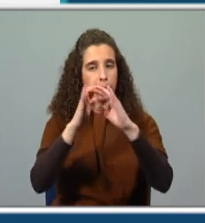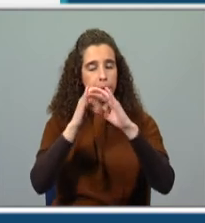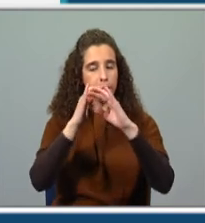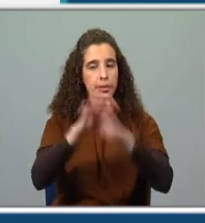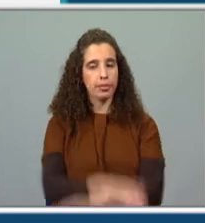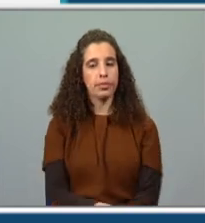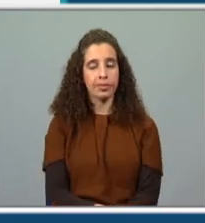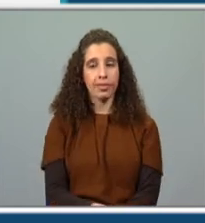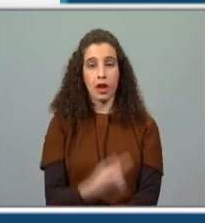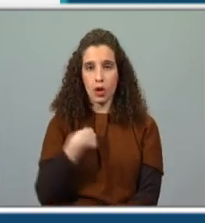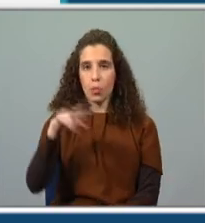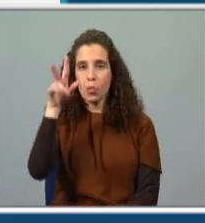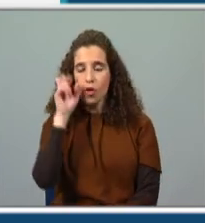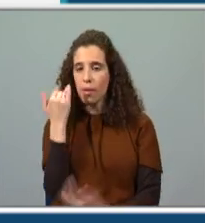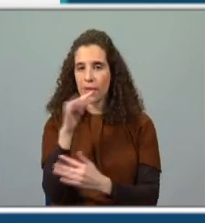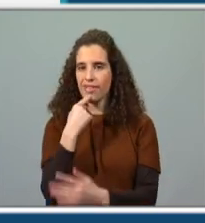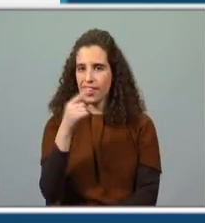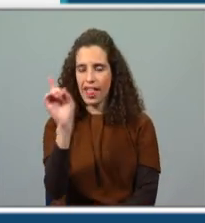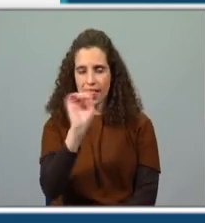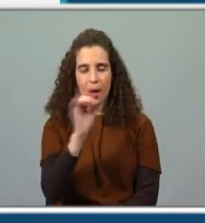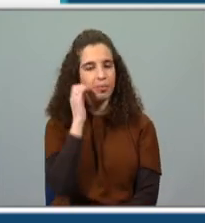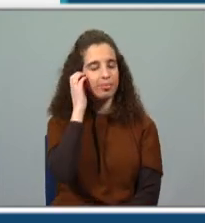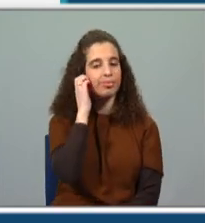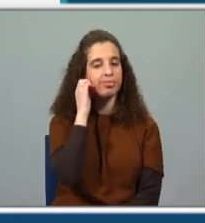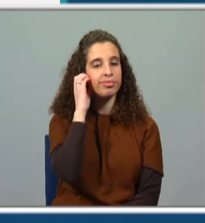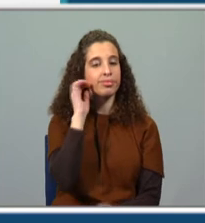mas não vou dizer porque senão estou a dar a resposta ora a primeira palavra 但我不會說，否則我就是現在給出答案的第一個詞